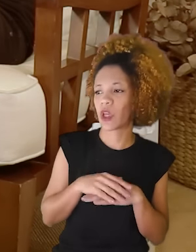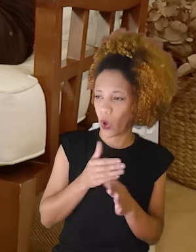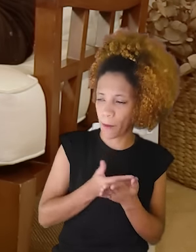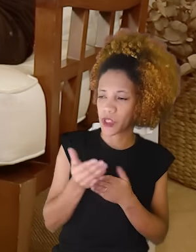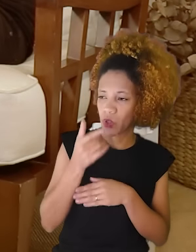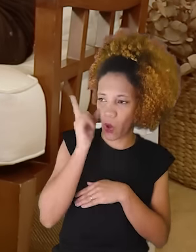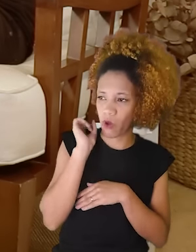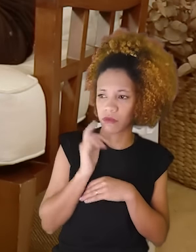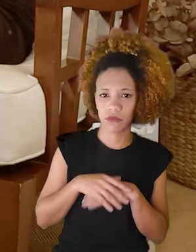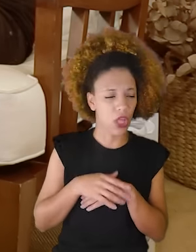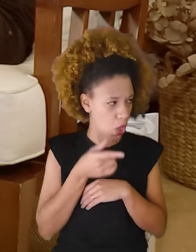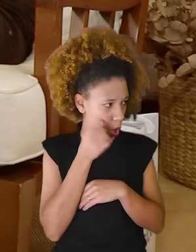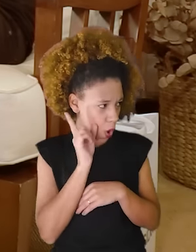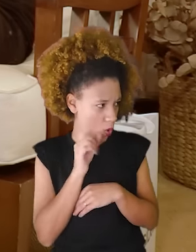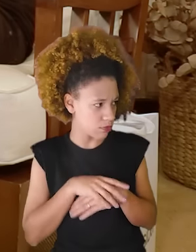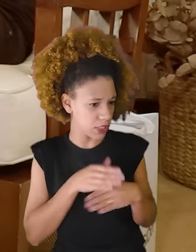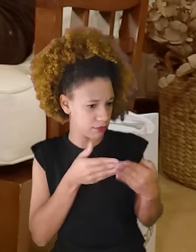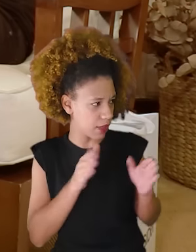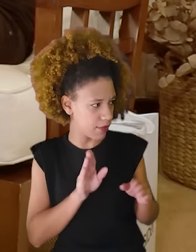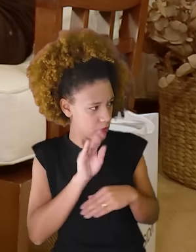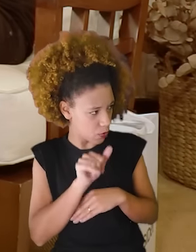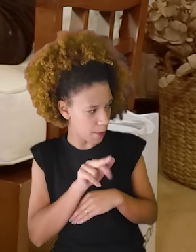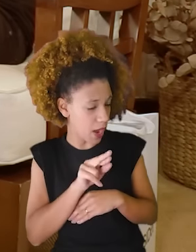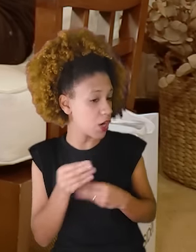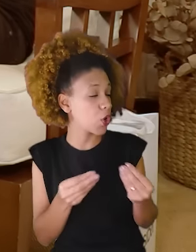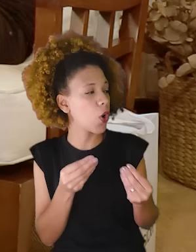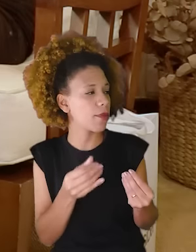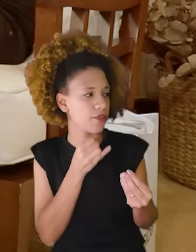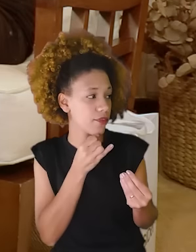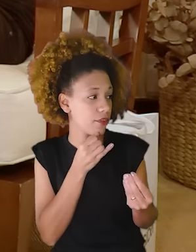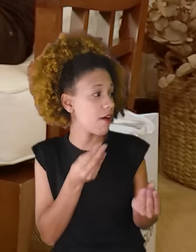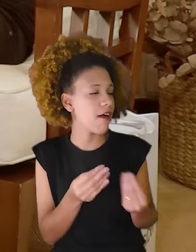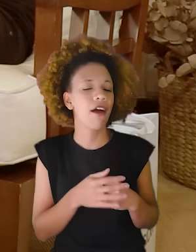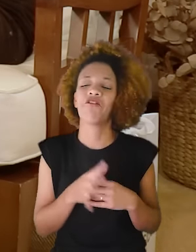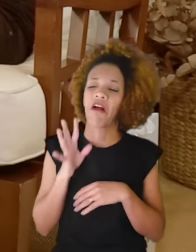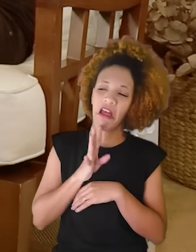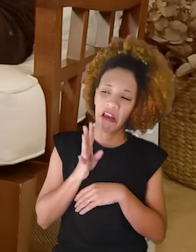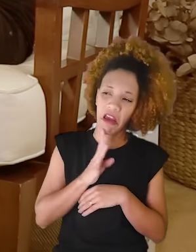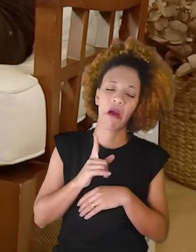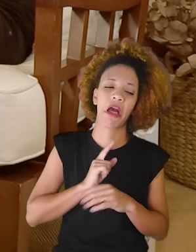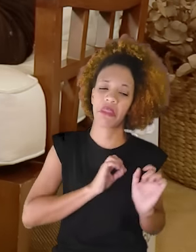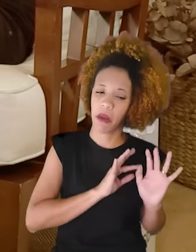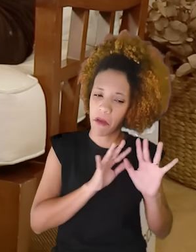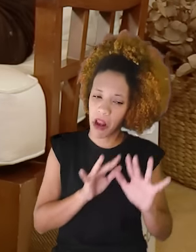ontem ontem você tava na abertura do teu bar e como é que foi foi legal deu uma galera deada